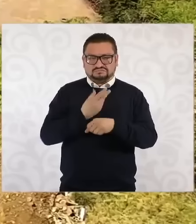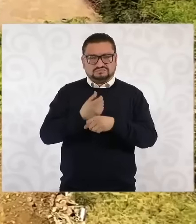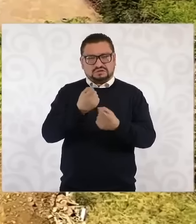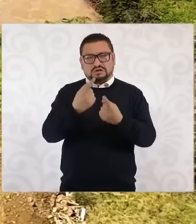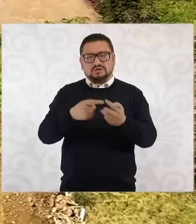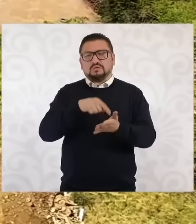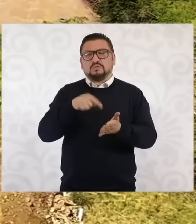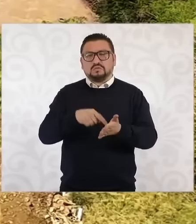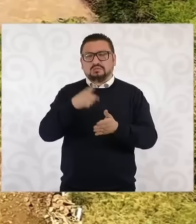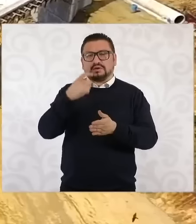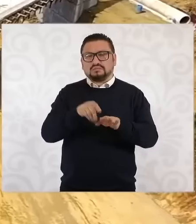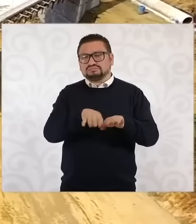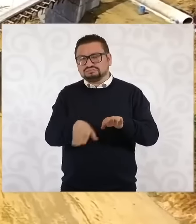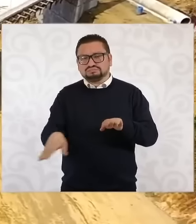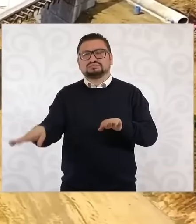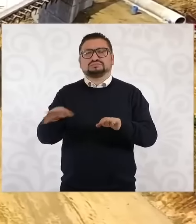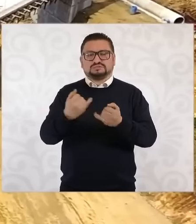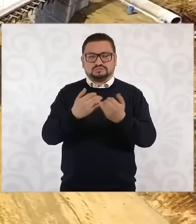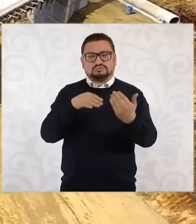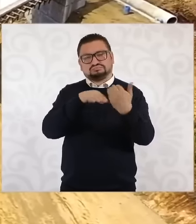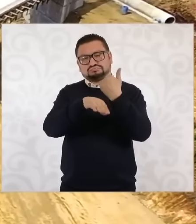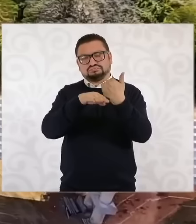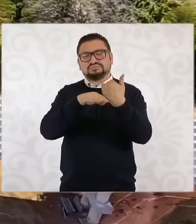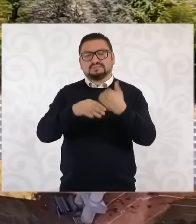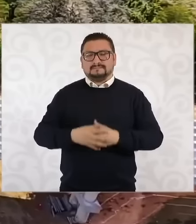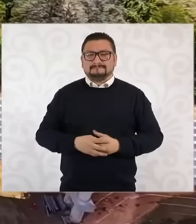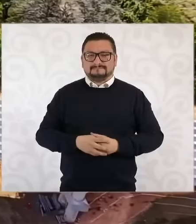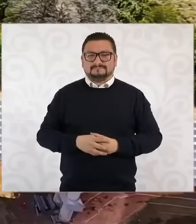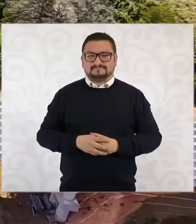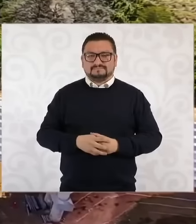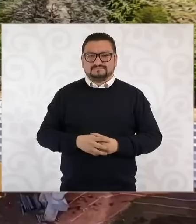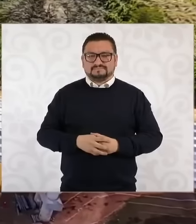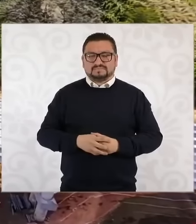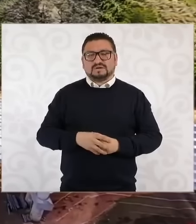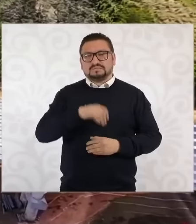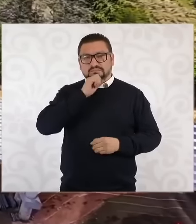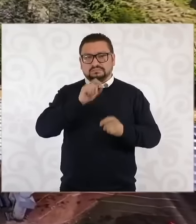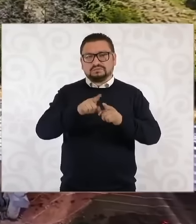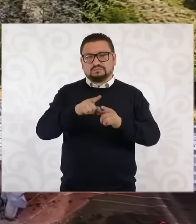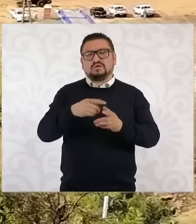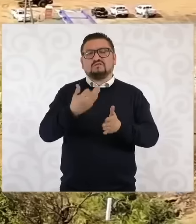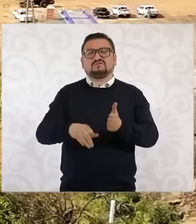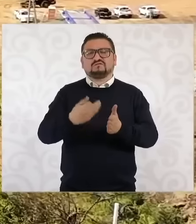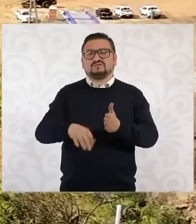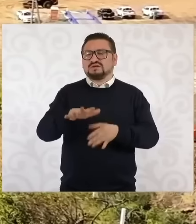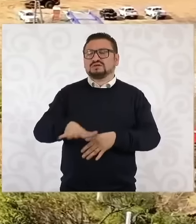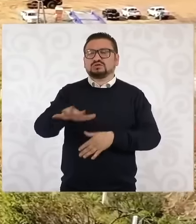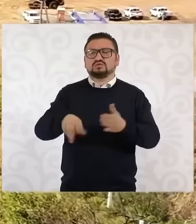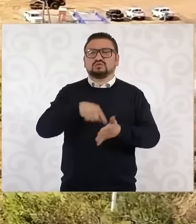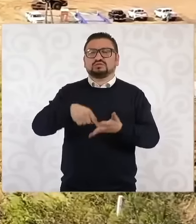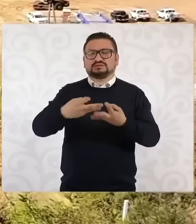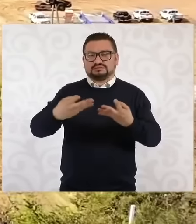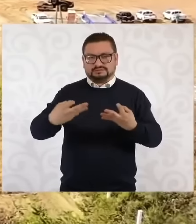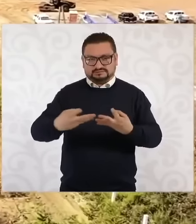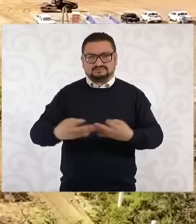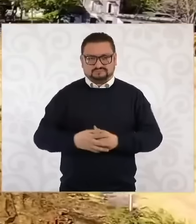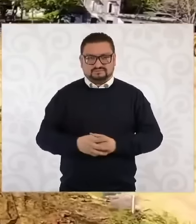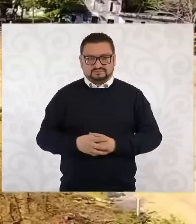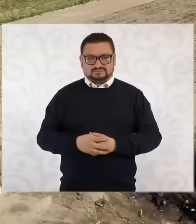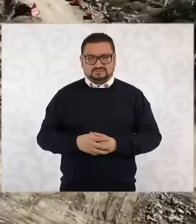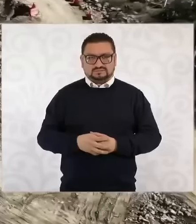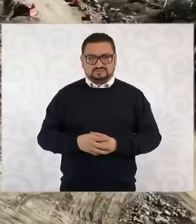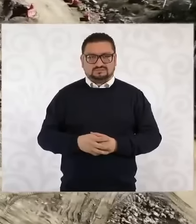drenajes, eh algunos pasos y eh y ya lo que nos quedan son zonas de terracerías. La siguiente,